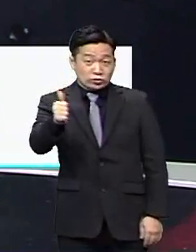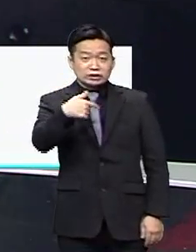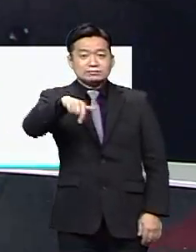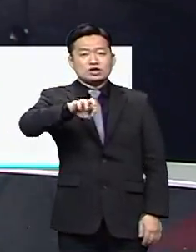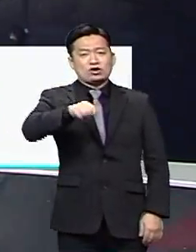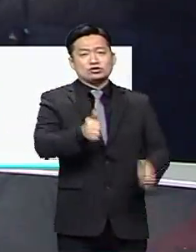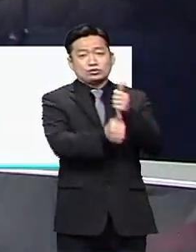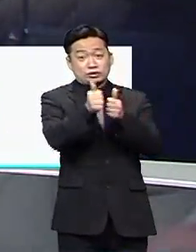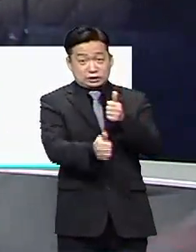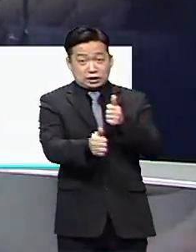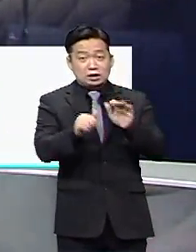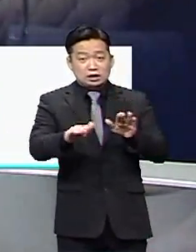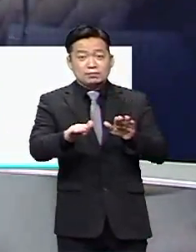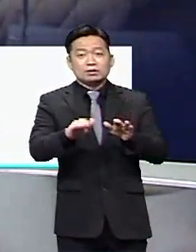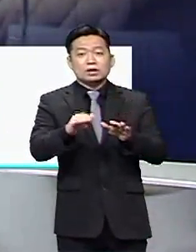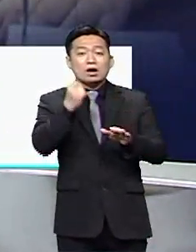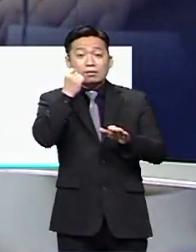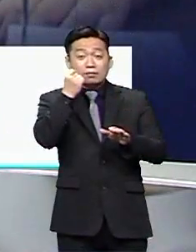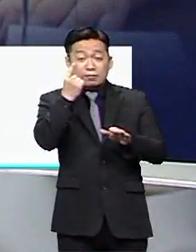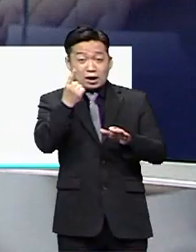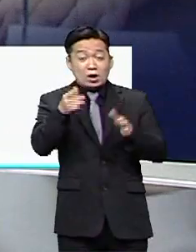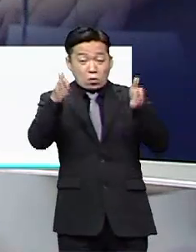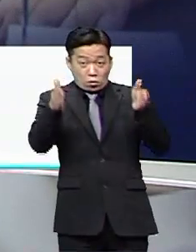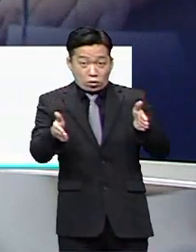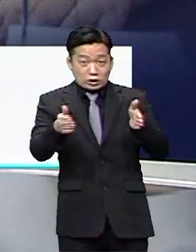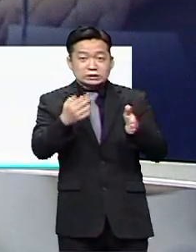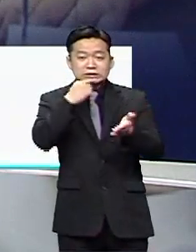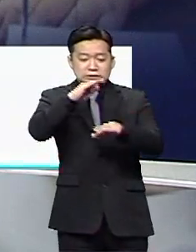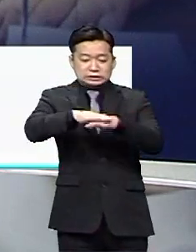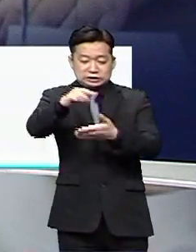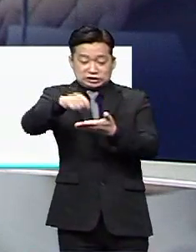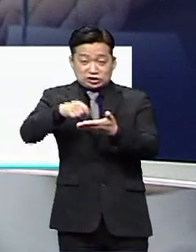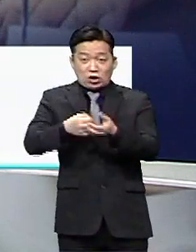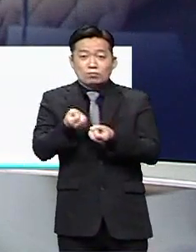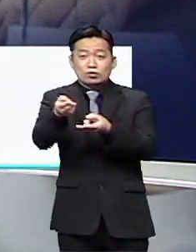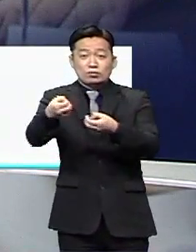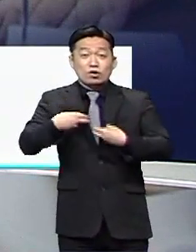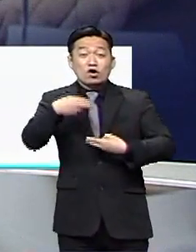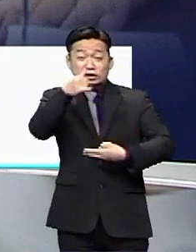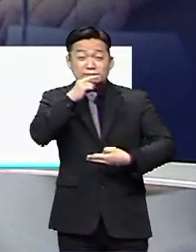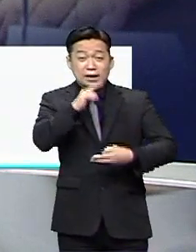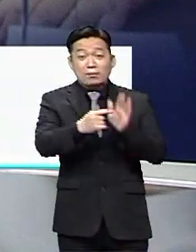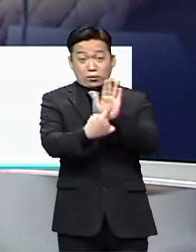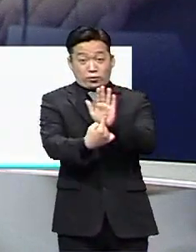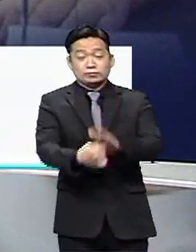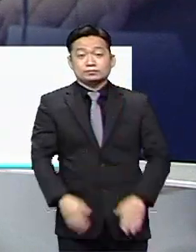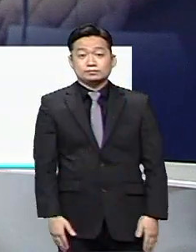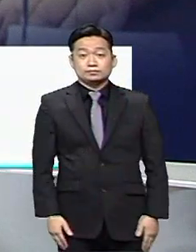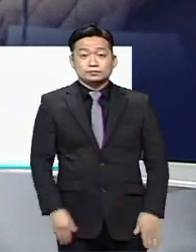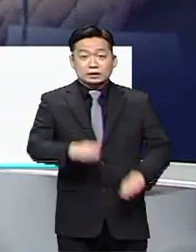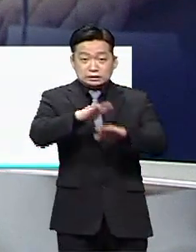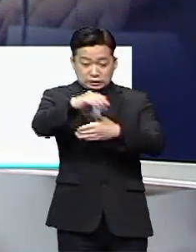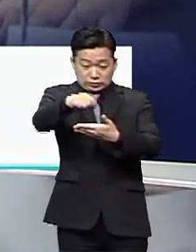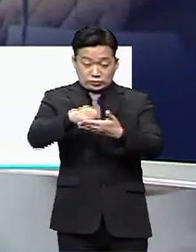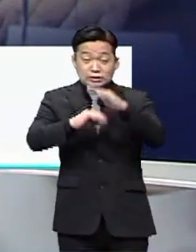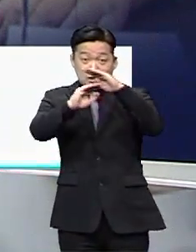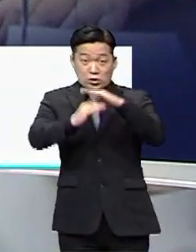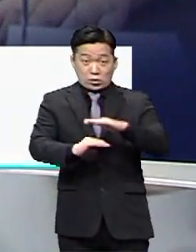이번 달 들어 친서를 주고받았다는 사실을 전격 공개했습니다. 그뿐 아니라 그 친서 내용까지 모두 다 밝혔습니다.